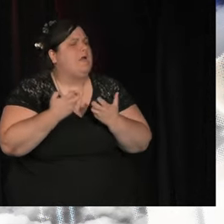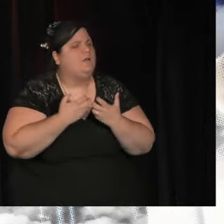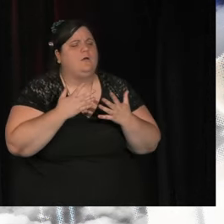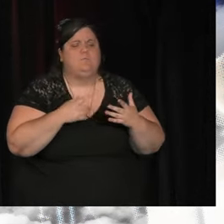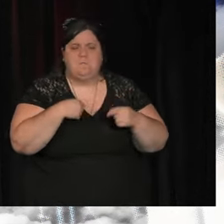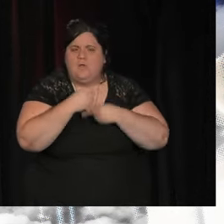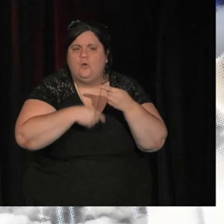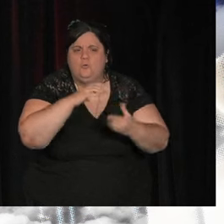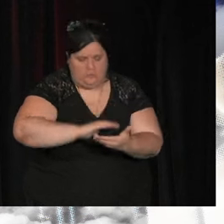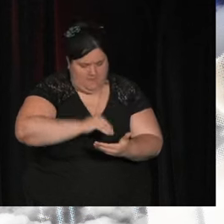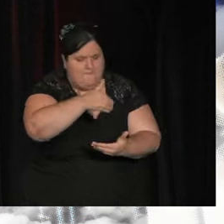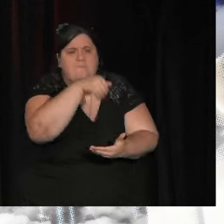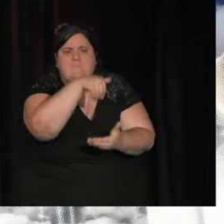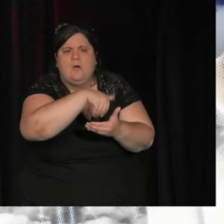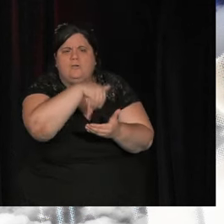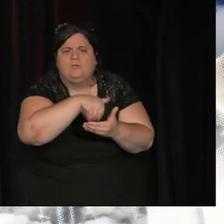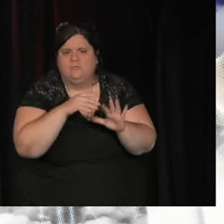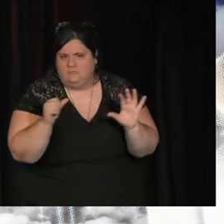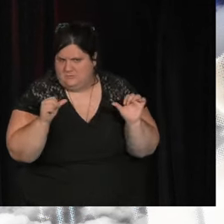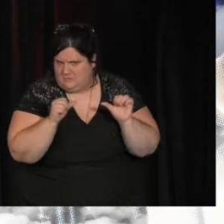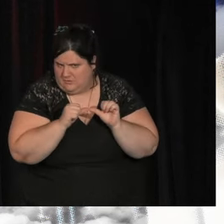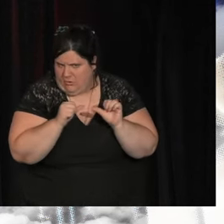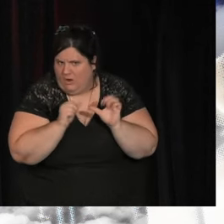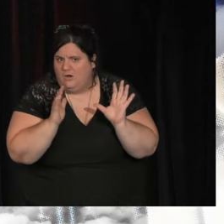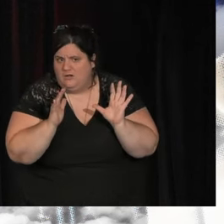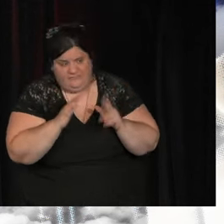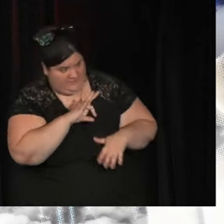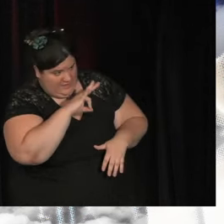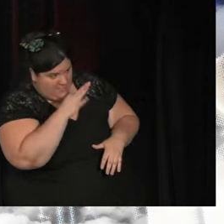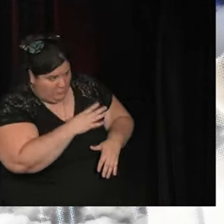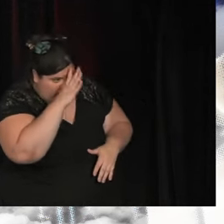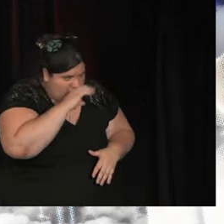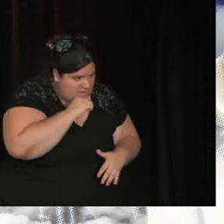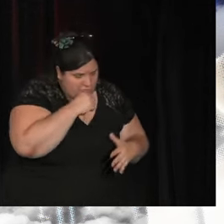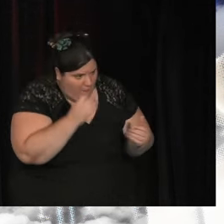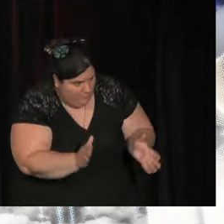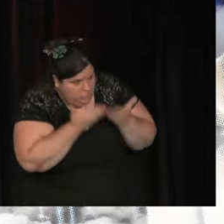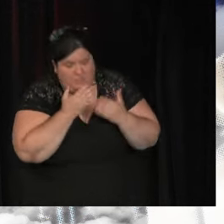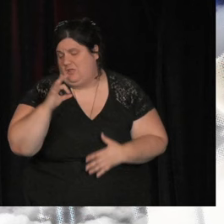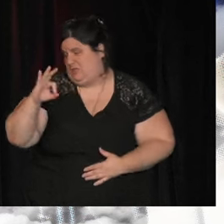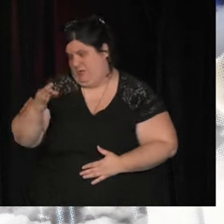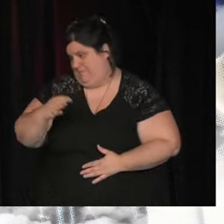C'était de faire apparaître le taux de chance. Mais ça, c'était obligatoire parce que là, c'était le gouvernement chinois,